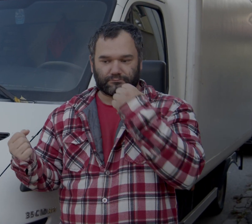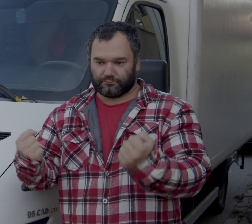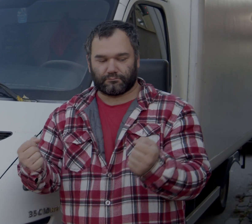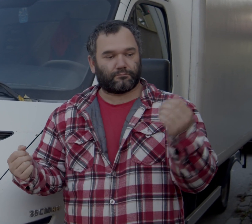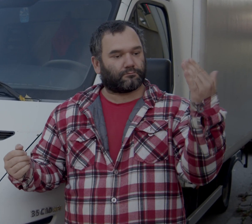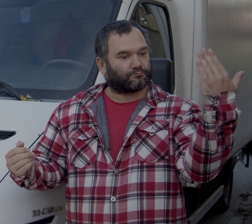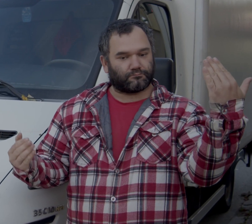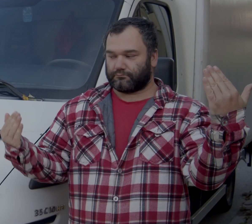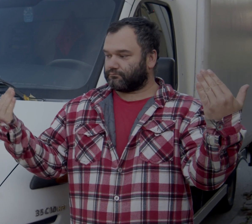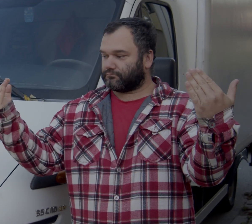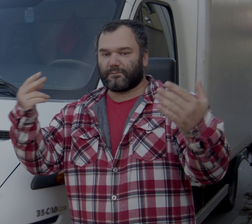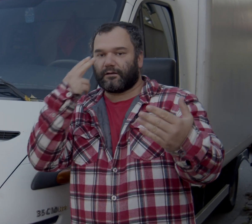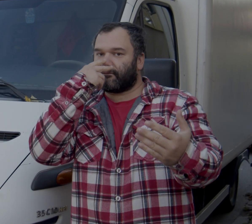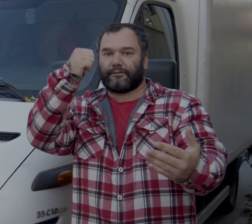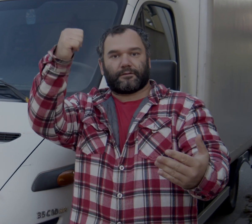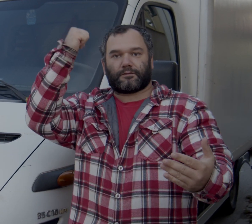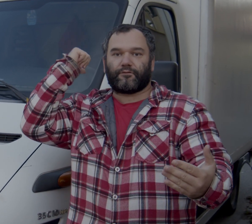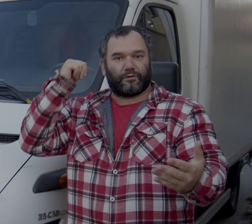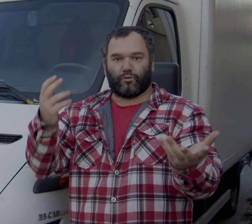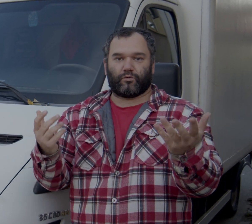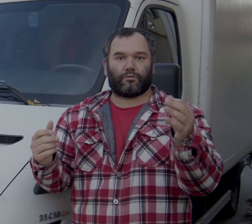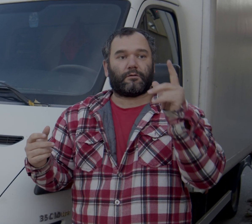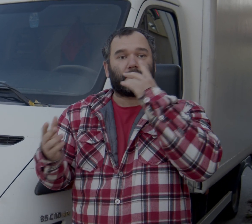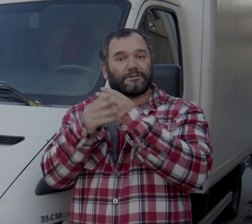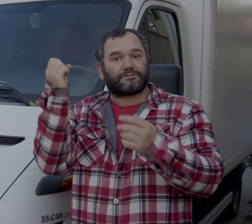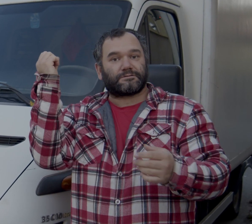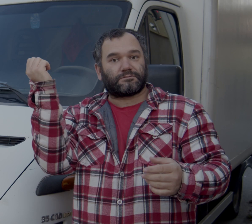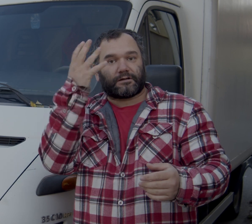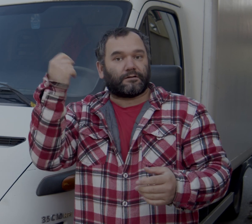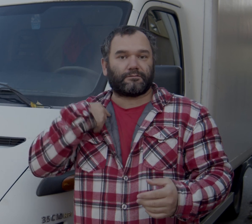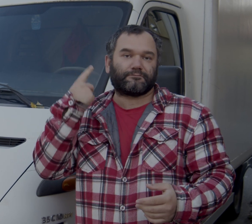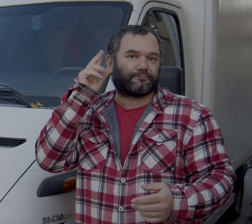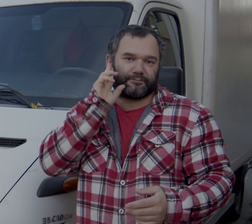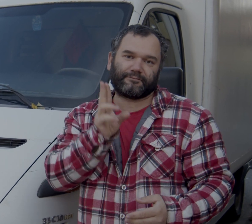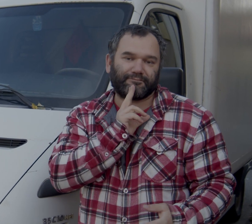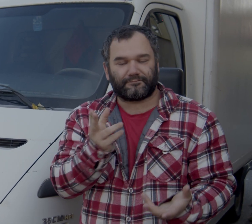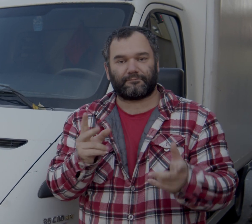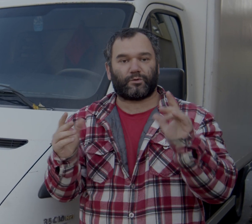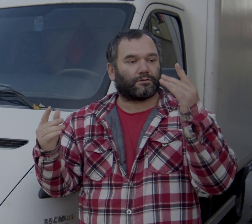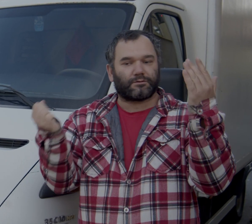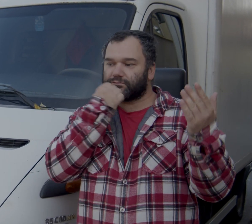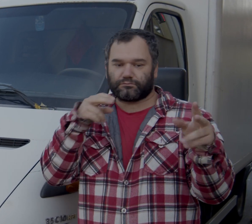Dávam pozor na spätné zrkadlá, pretože nemám priamy výhľad dozadu. Napríklad sanitky nepočujem, preto